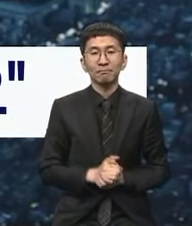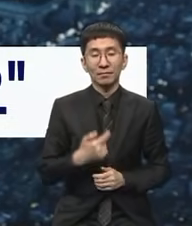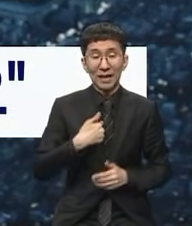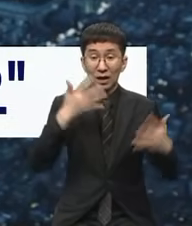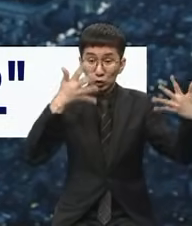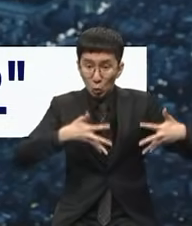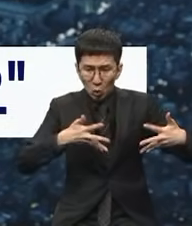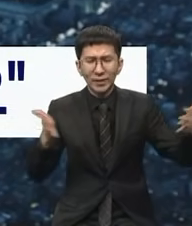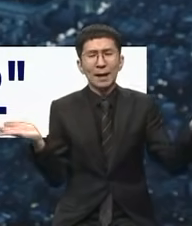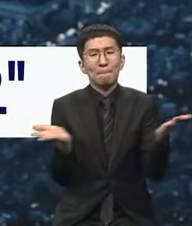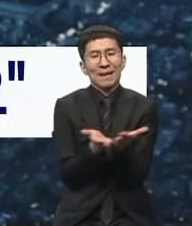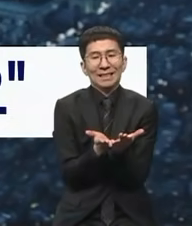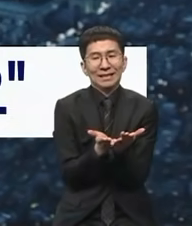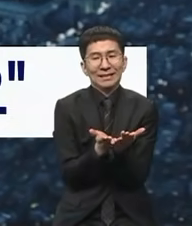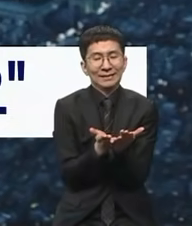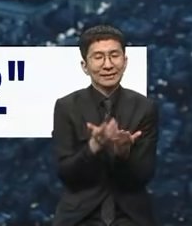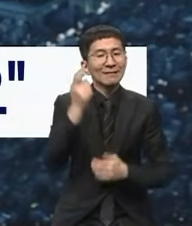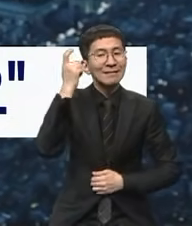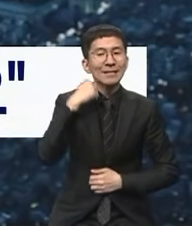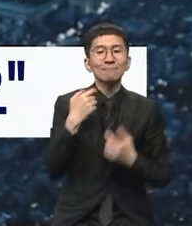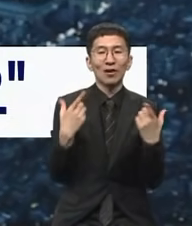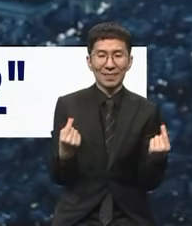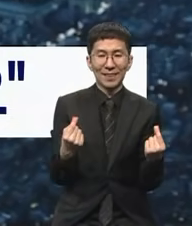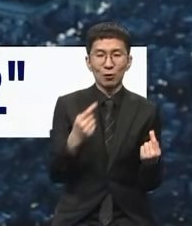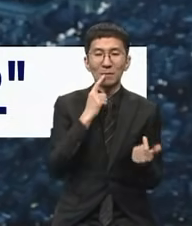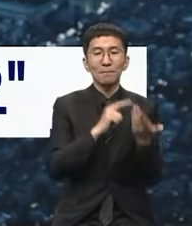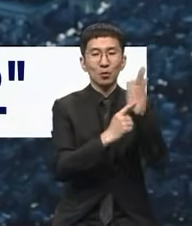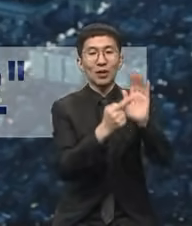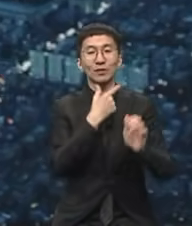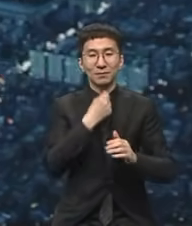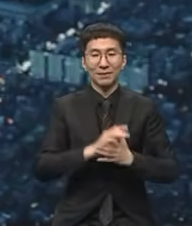비교적 가까운 후보자다, 이 말씀을 국민 여러분께 드리고 싶습니다.